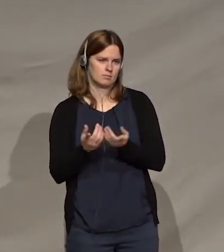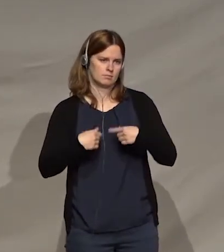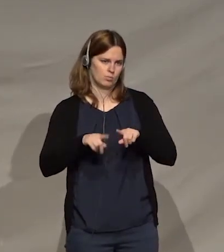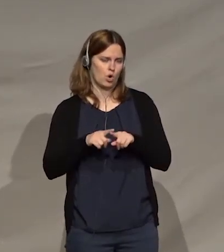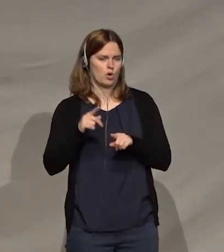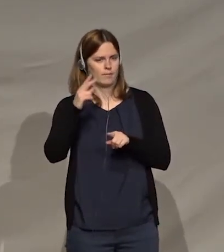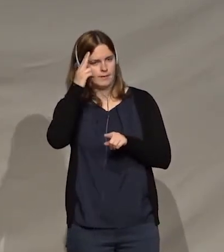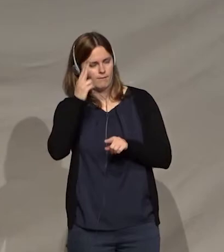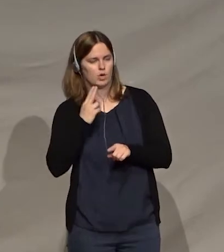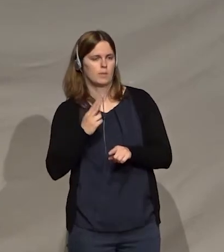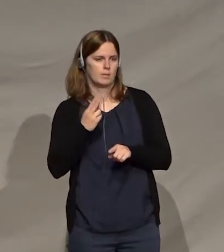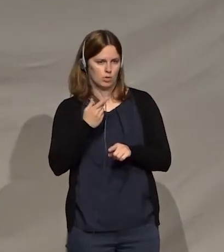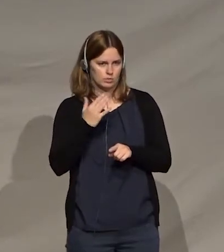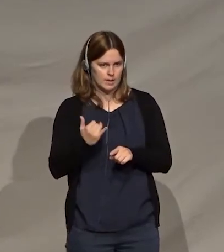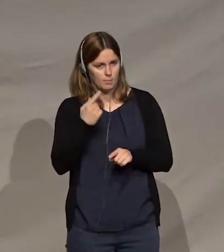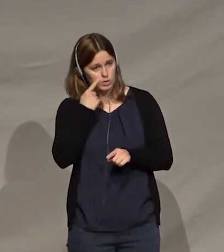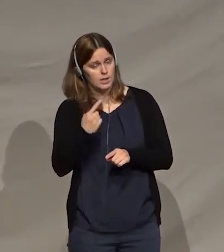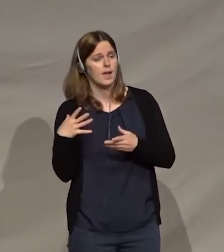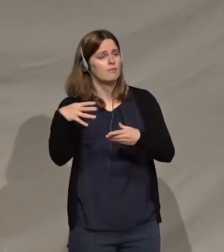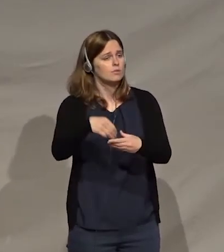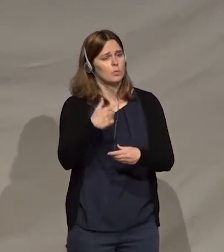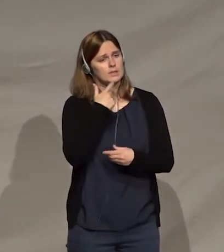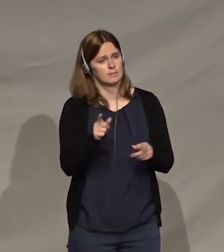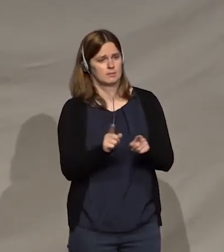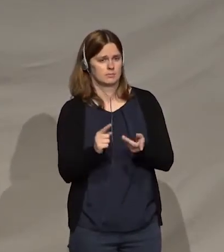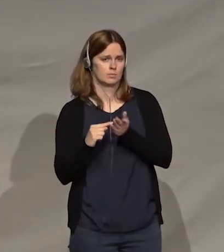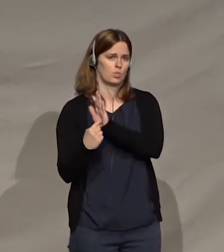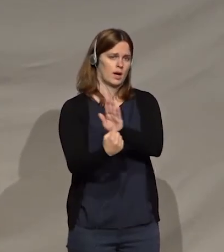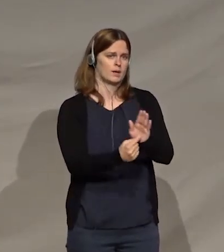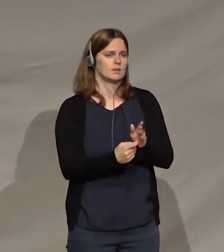naší služby mezi vzdělávacími institucemi, knihovnami,